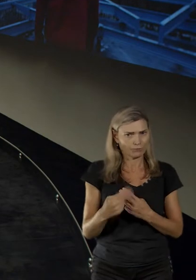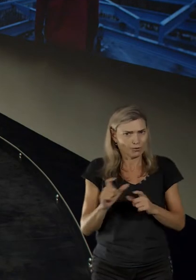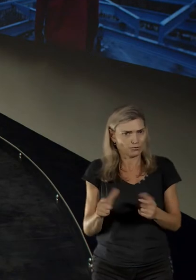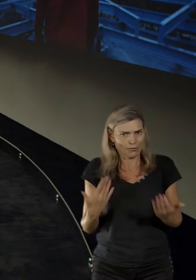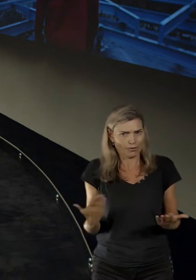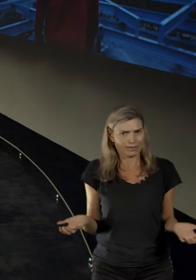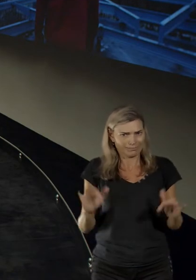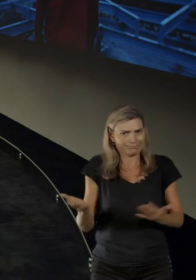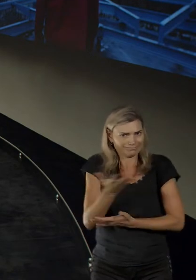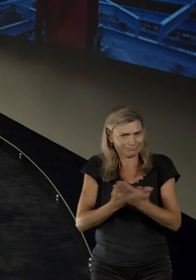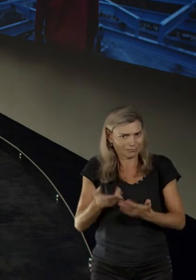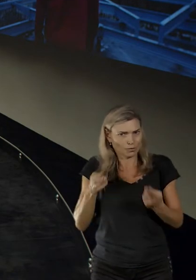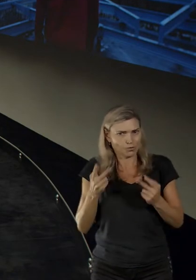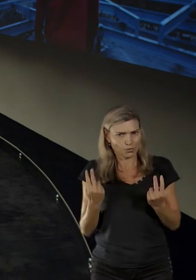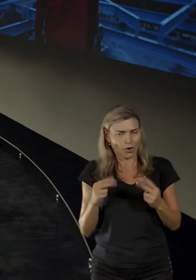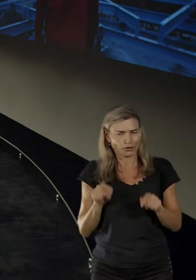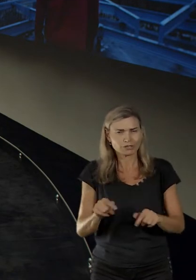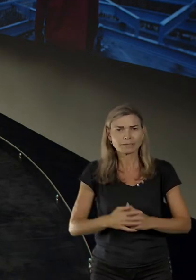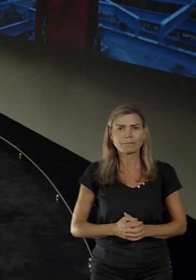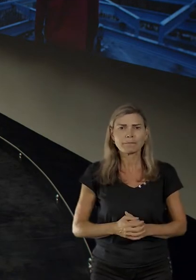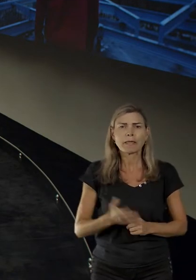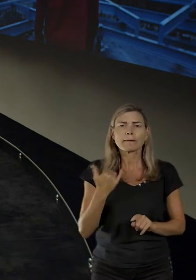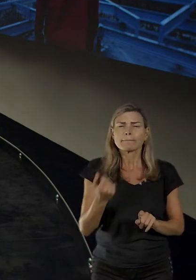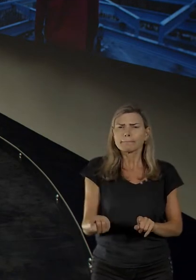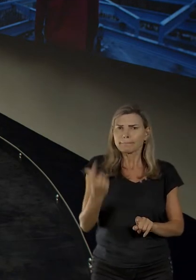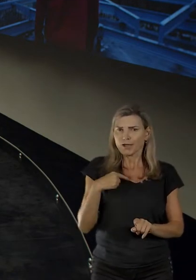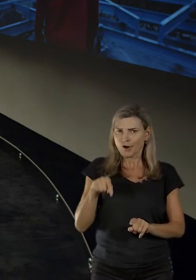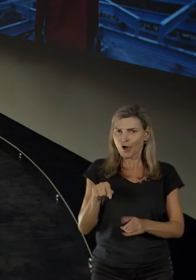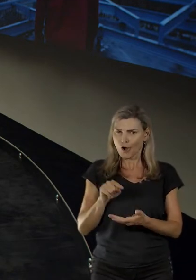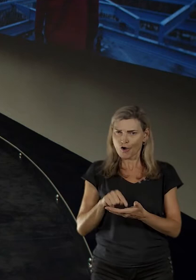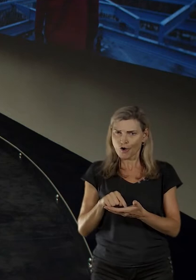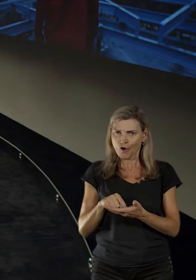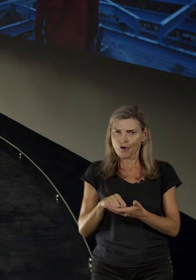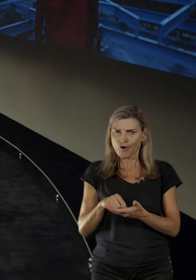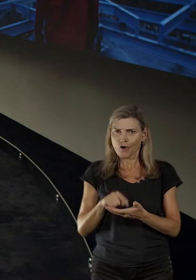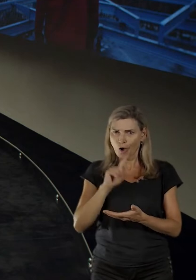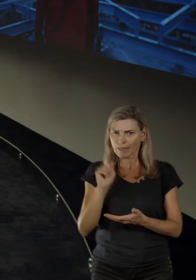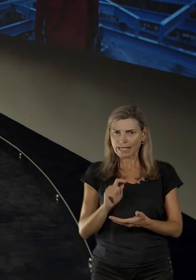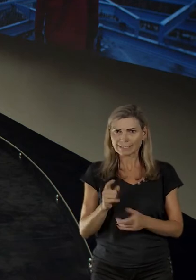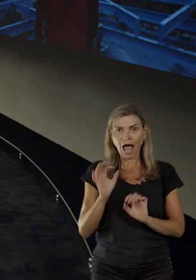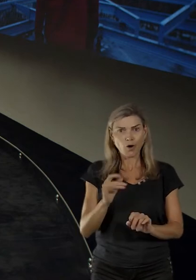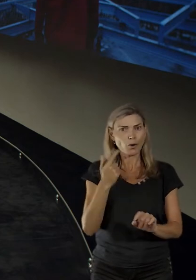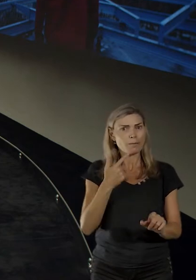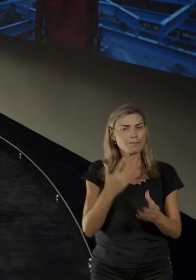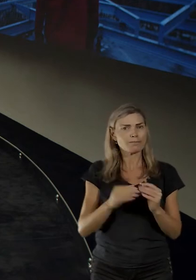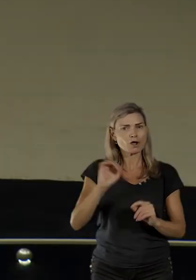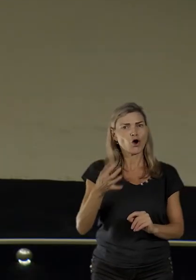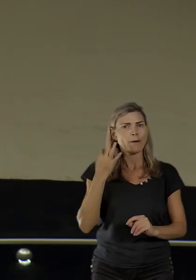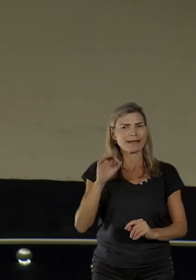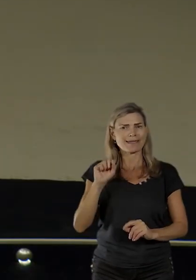My jsme teďka... Rovnou navážu na ten jeden dotaz. Teď jsme to tady viděli v té prezentaci. Aneta se ptá na to,